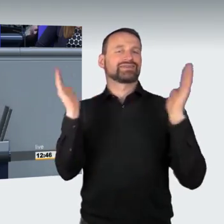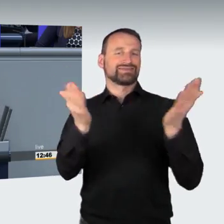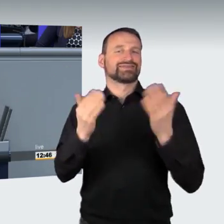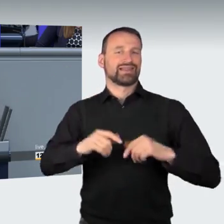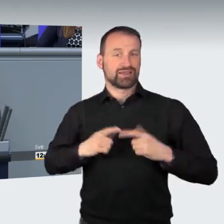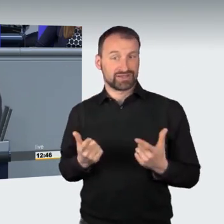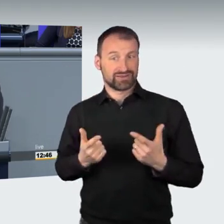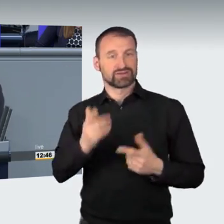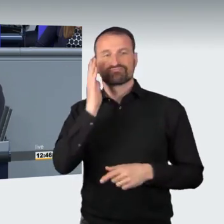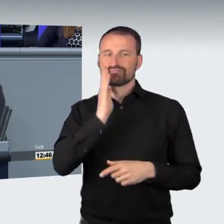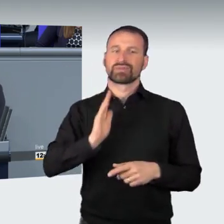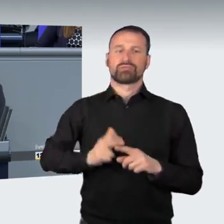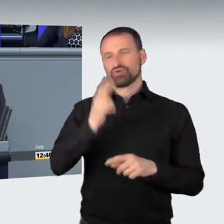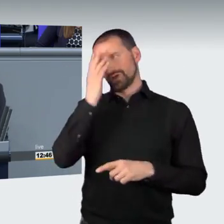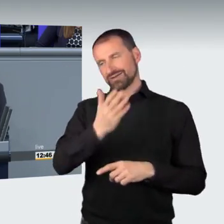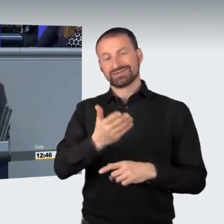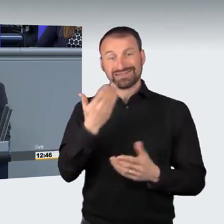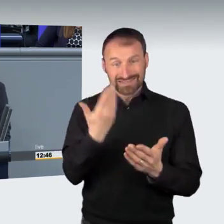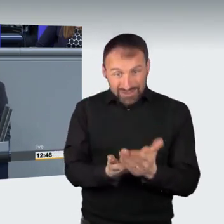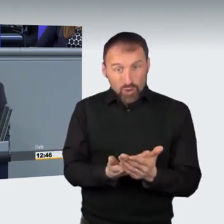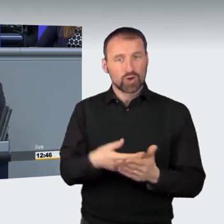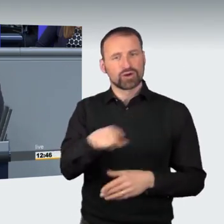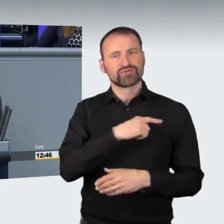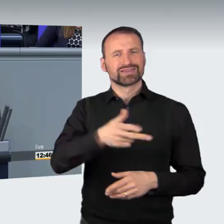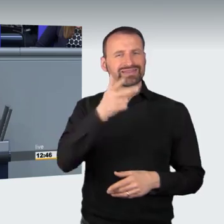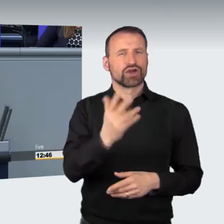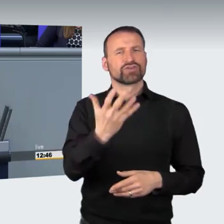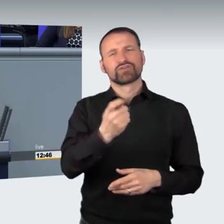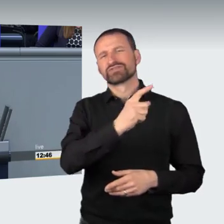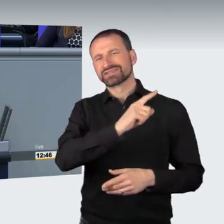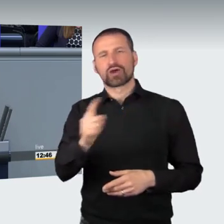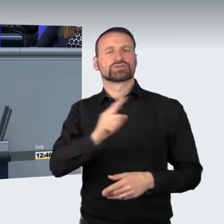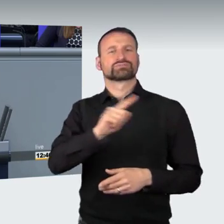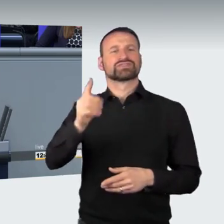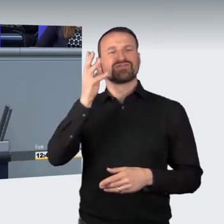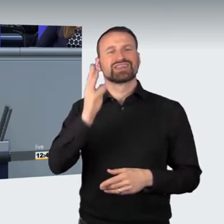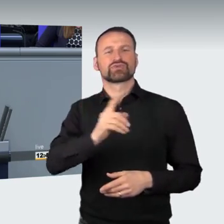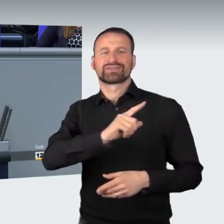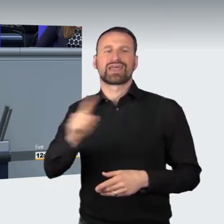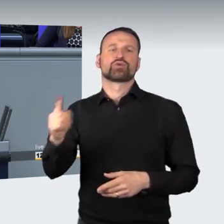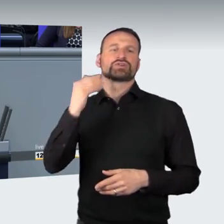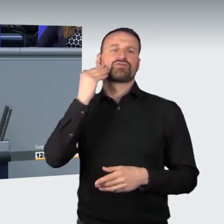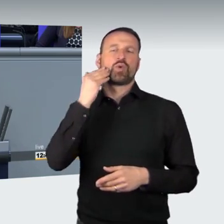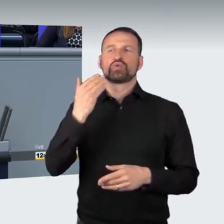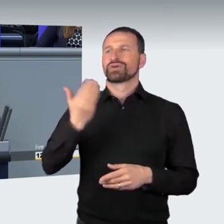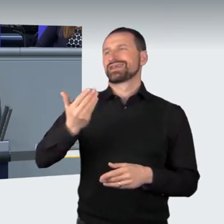in den Quartieren, und wir schaffen uns die Probleme in bestimmten Quartieren von morgen.